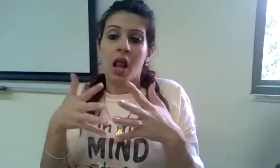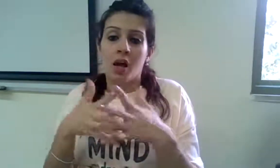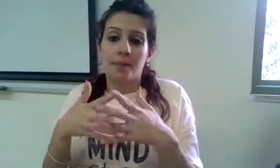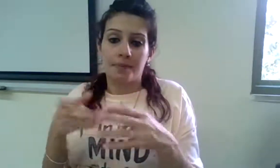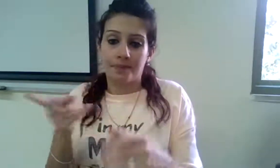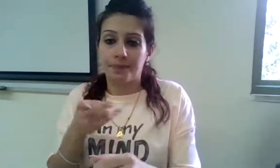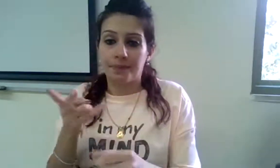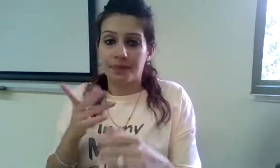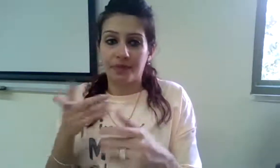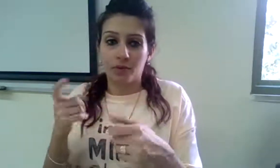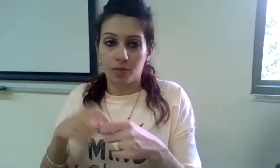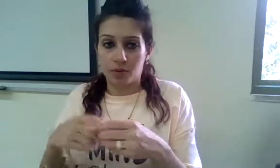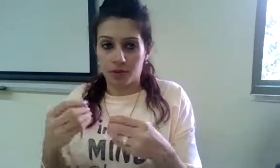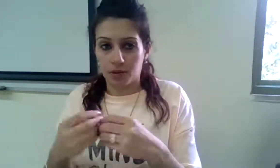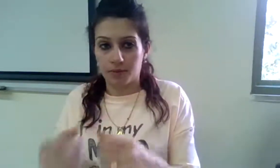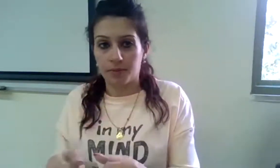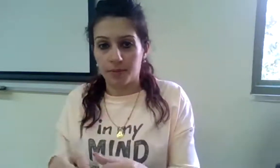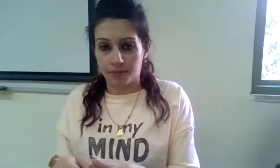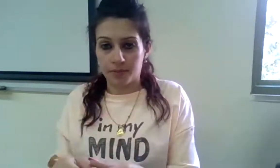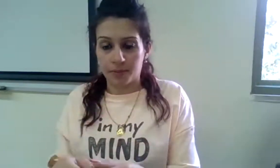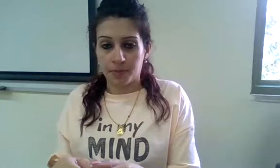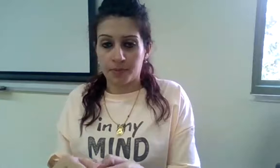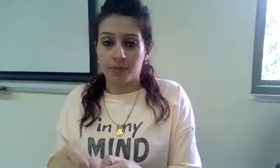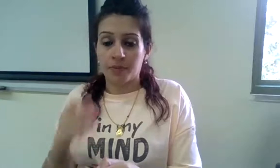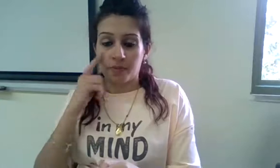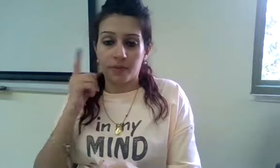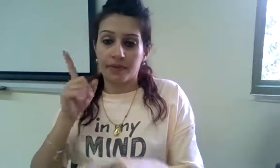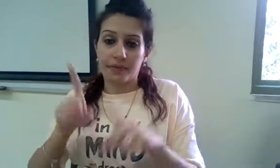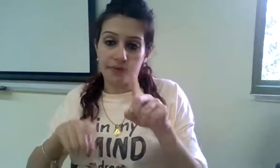هل ترغبين بالإجابة الآن؟